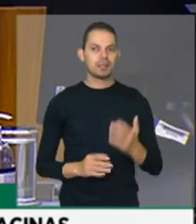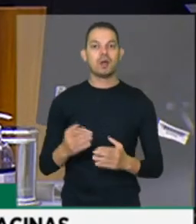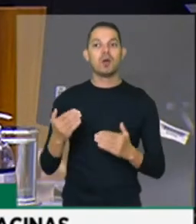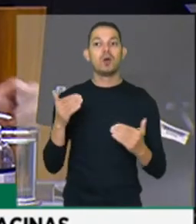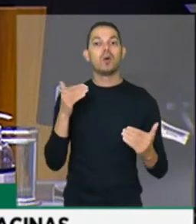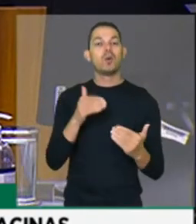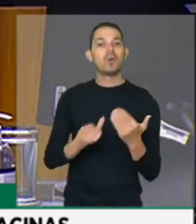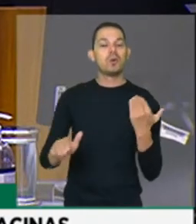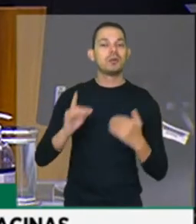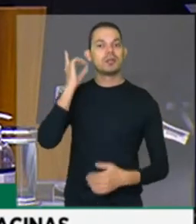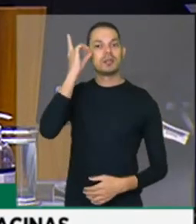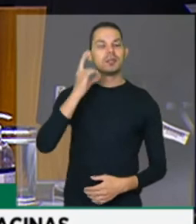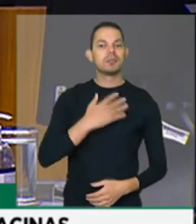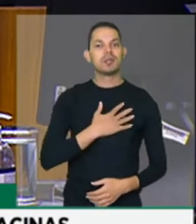[PRESIDENTE]: OBRIGADO,